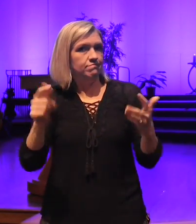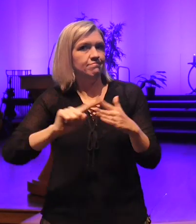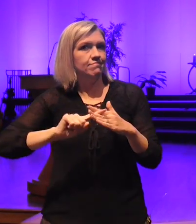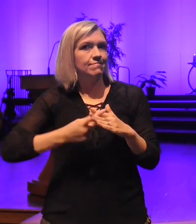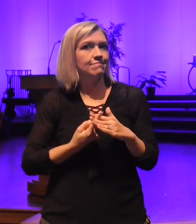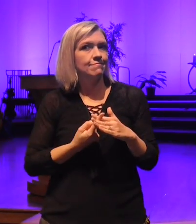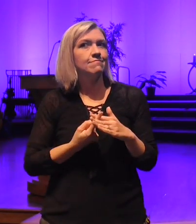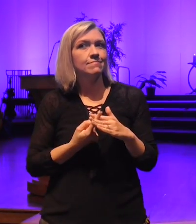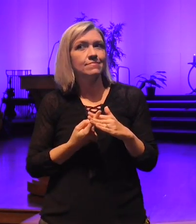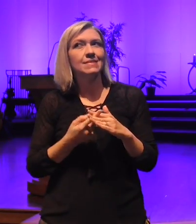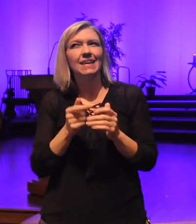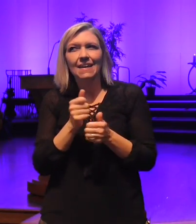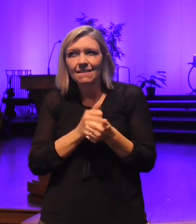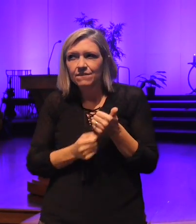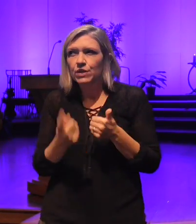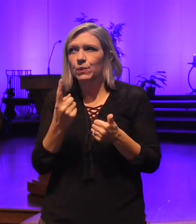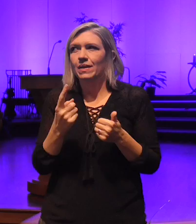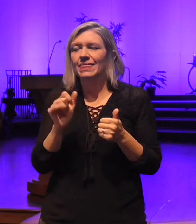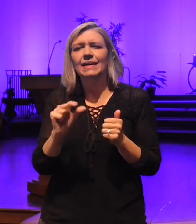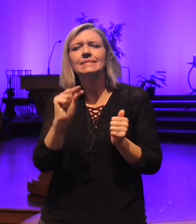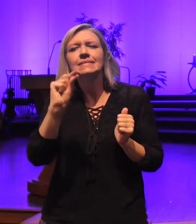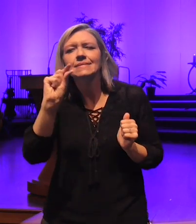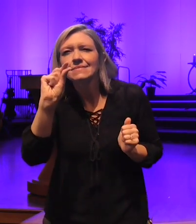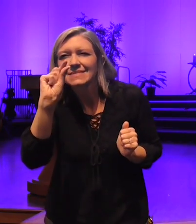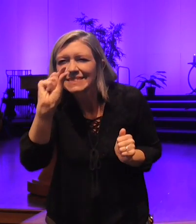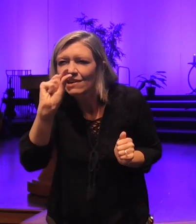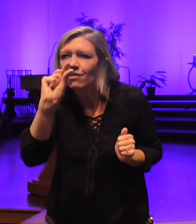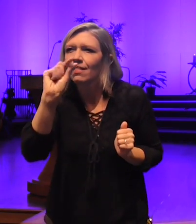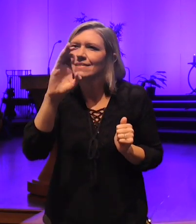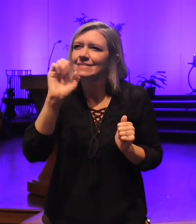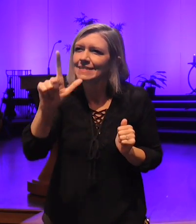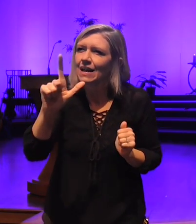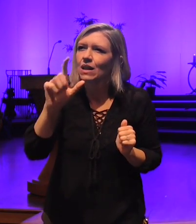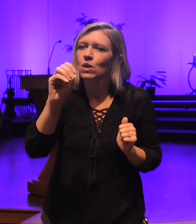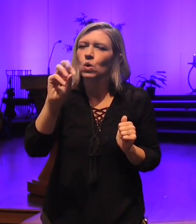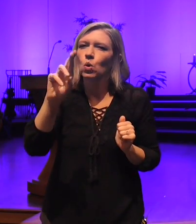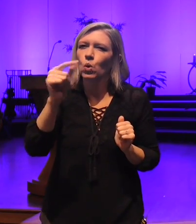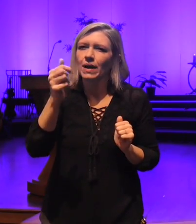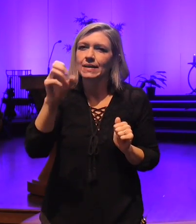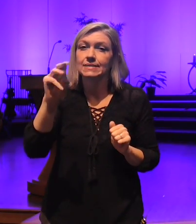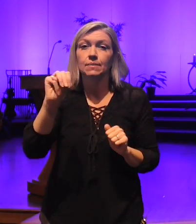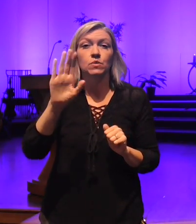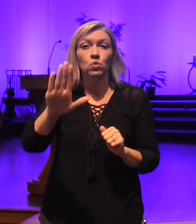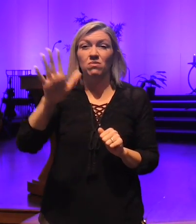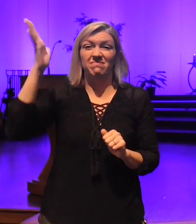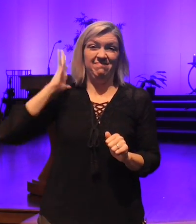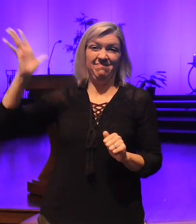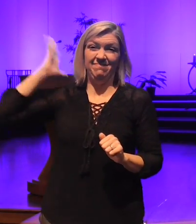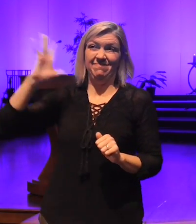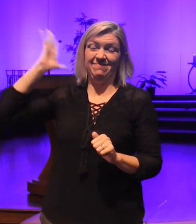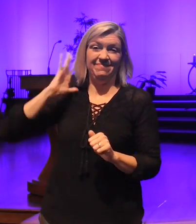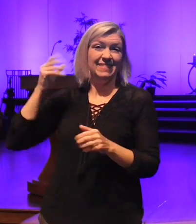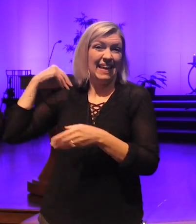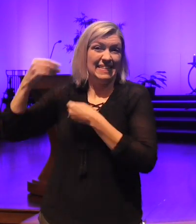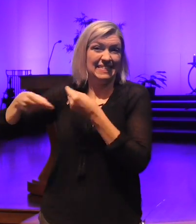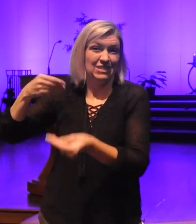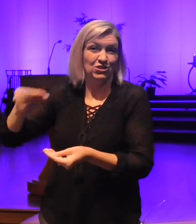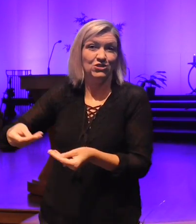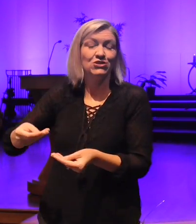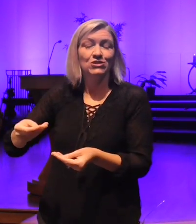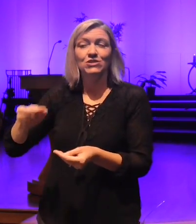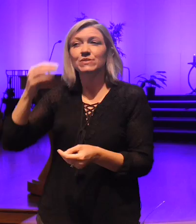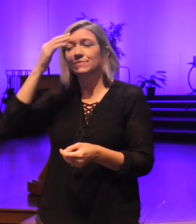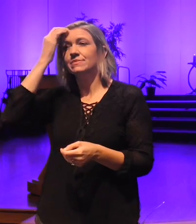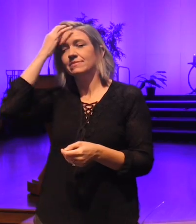cada uno de nosotros, ese organismo unicelular es su primer antepasado, por cierto, ahora este organismo unicelular